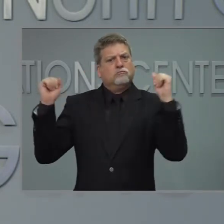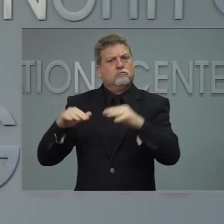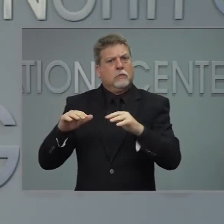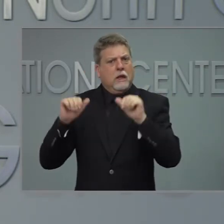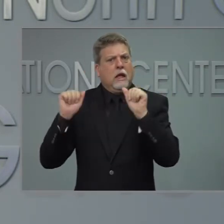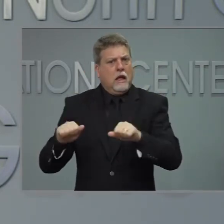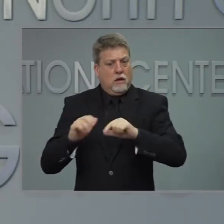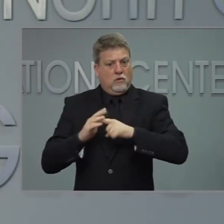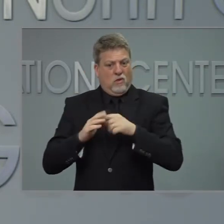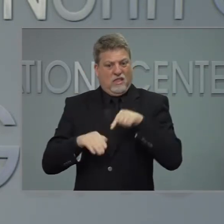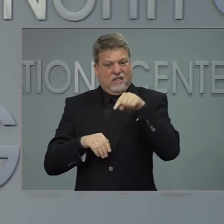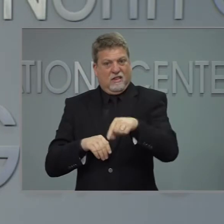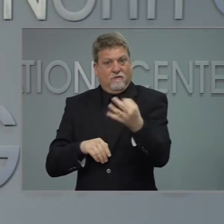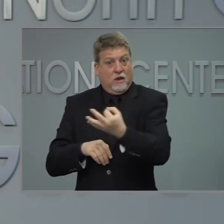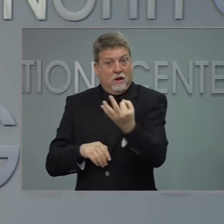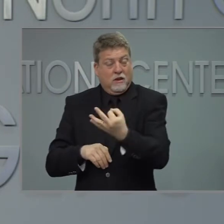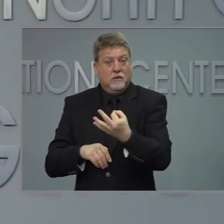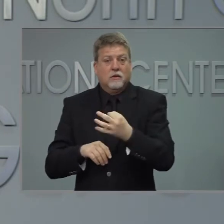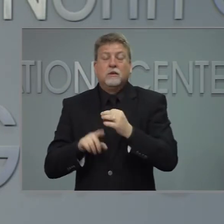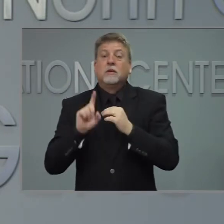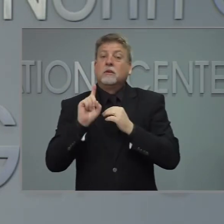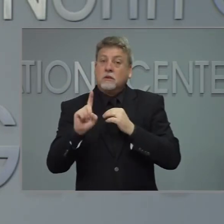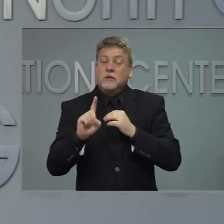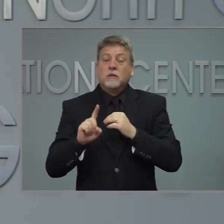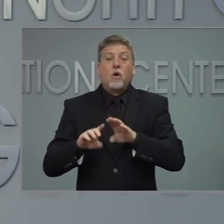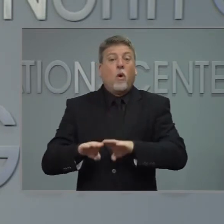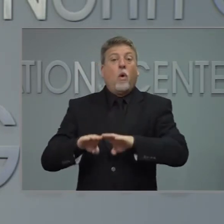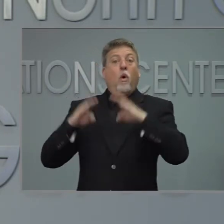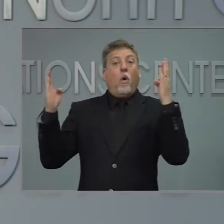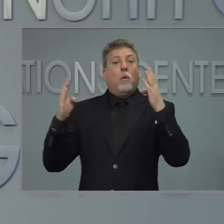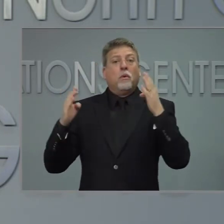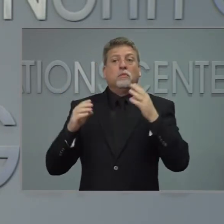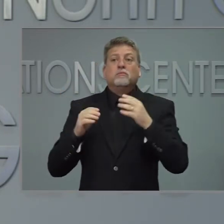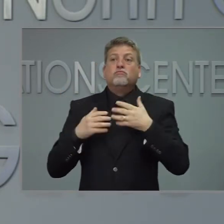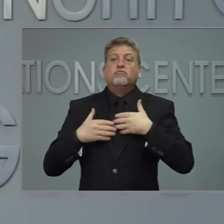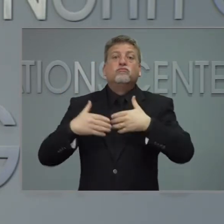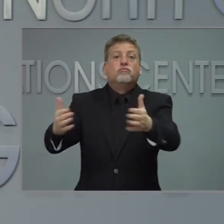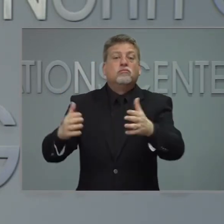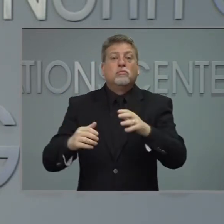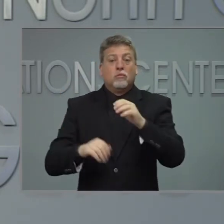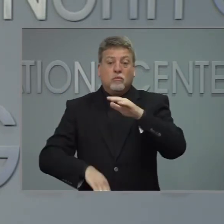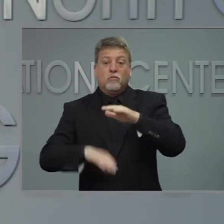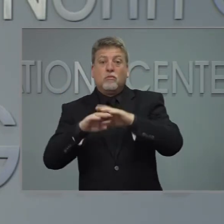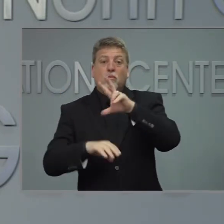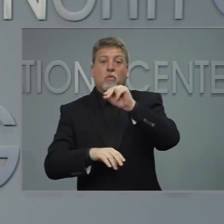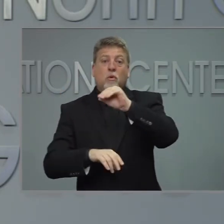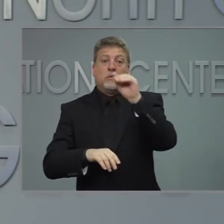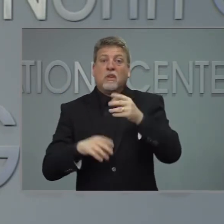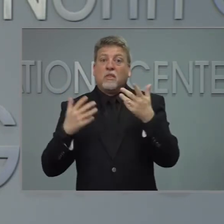cree que van a poder abrir con capacidad limitada el viernes, pero tenemos que tomar protocol